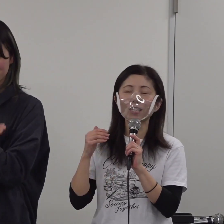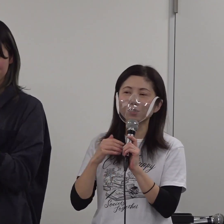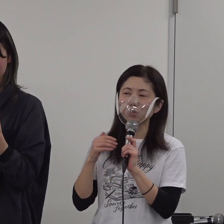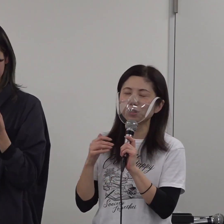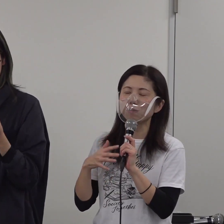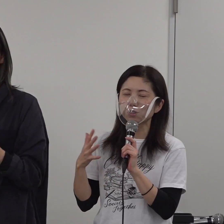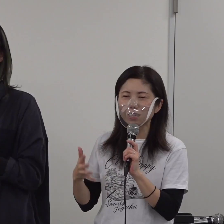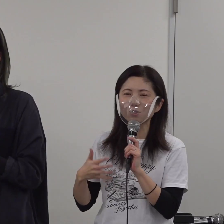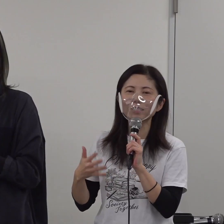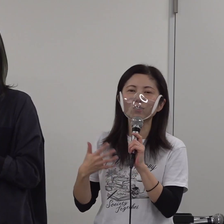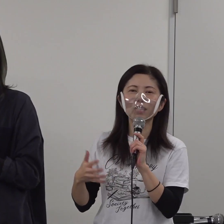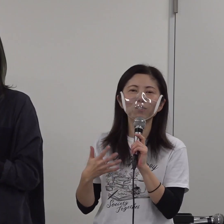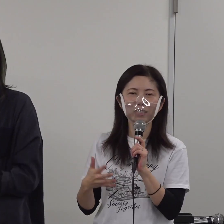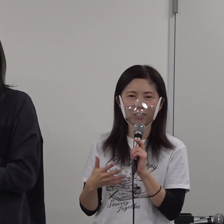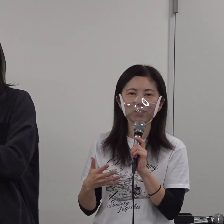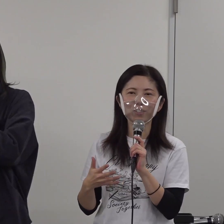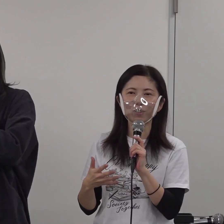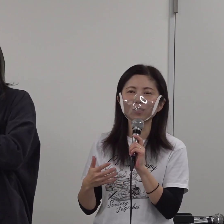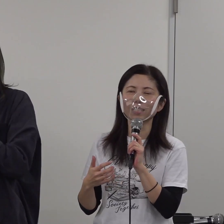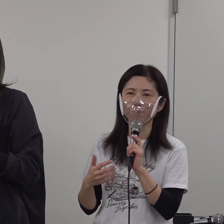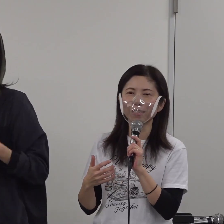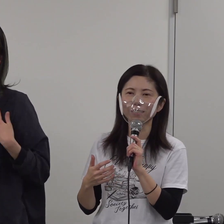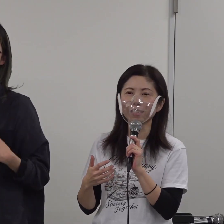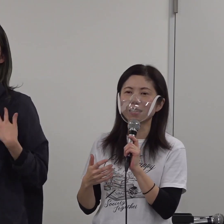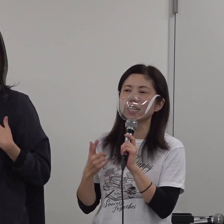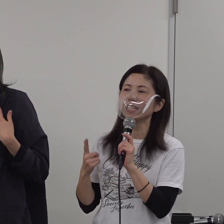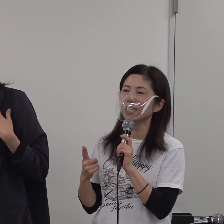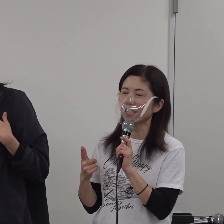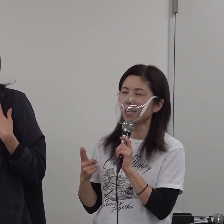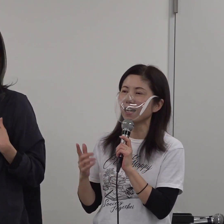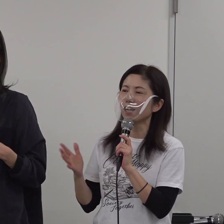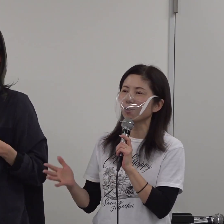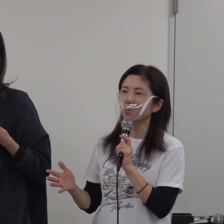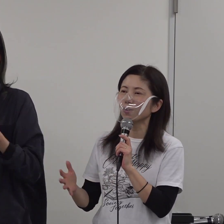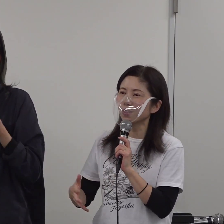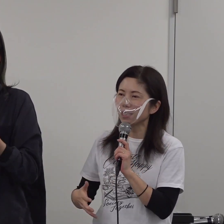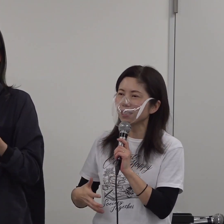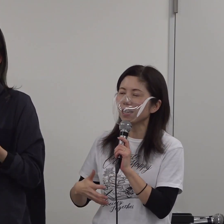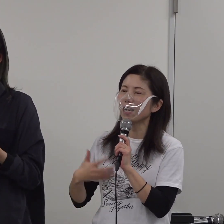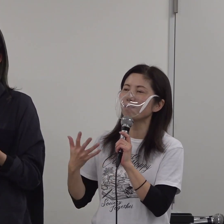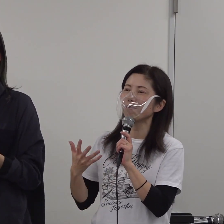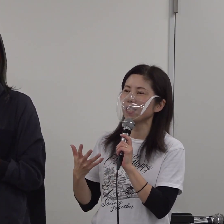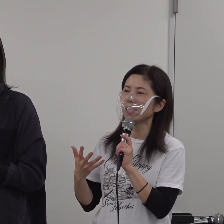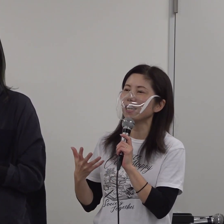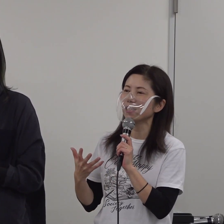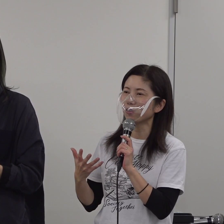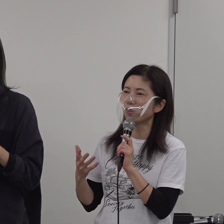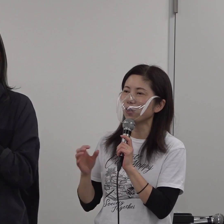訓練も楽しく楽しく教えます なぜならこの子たちがハッピーでないと